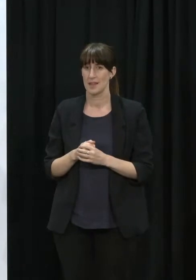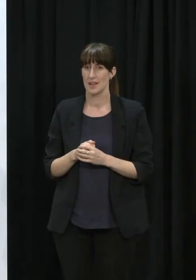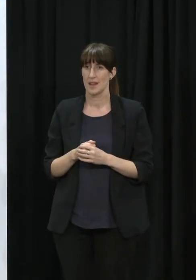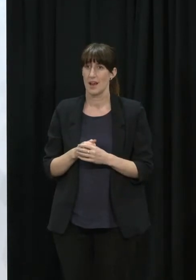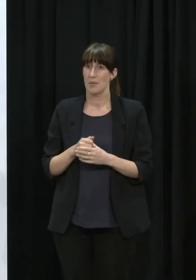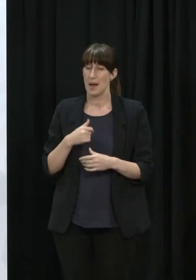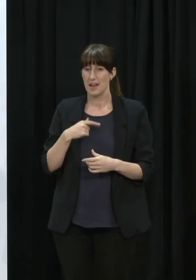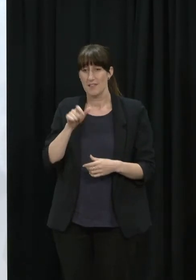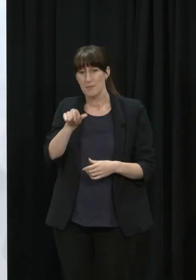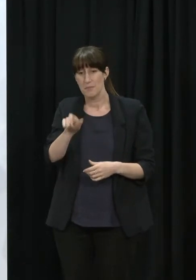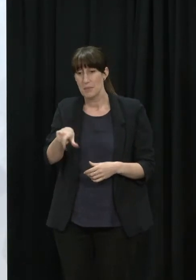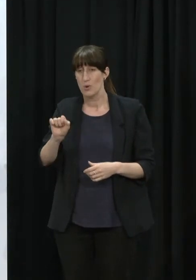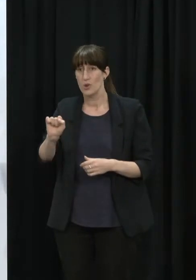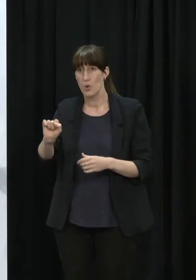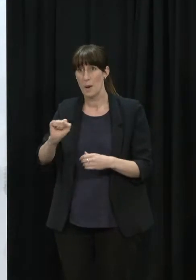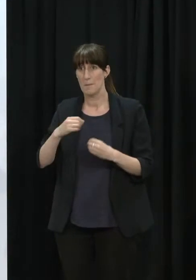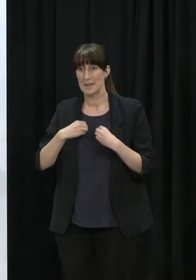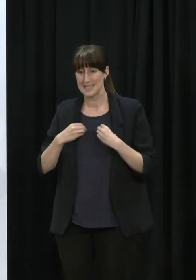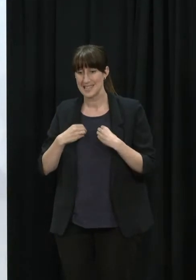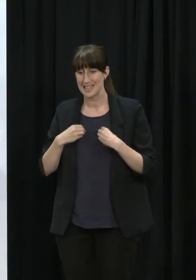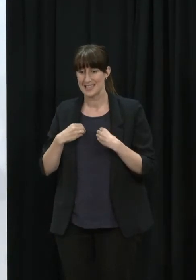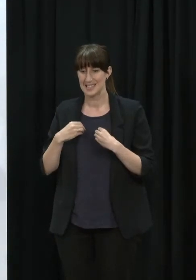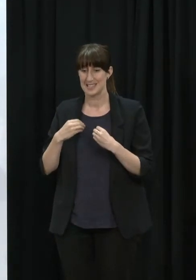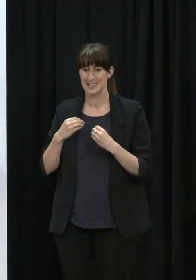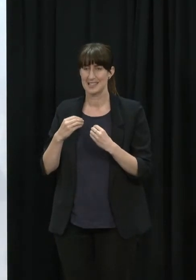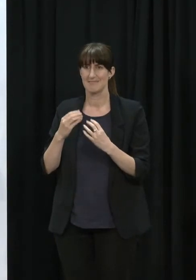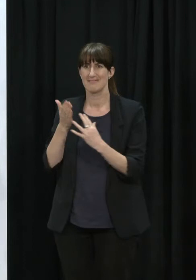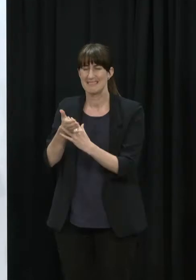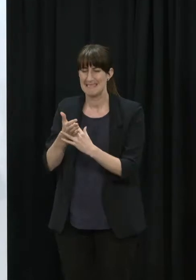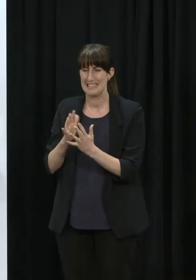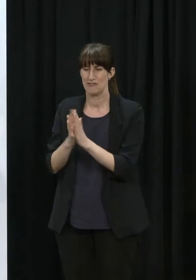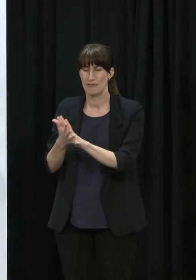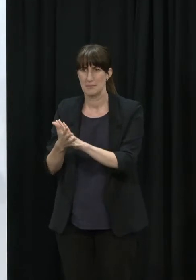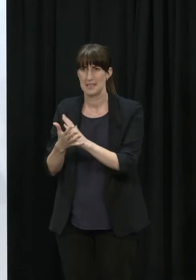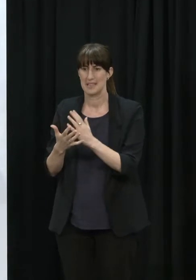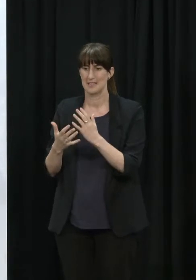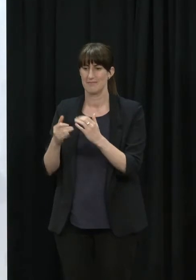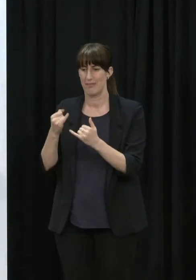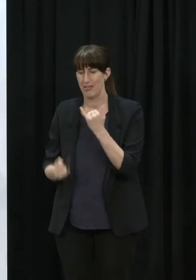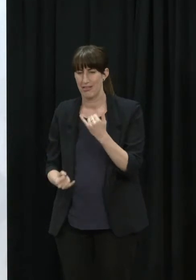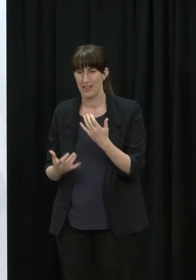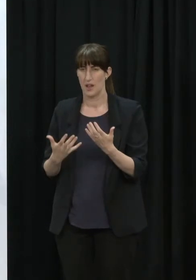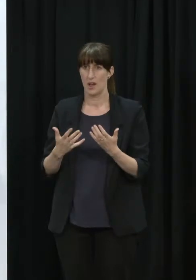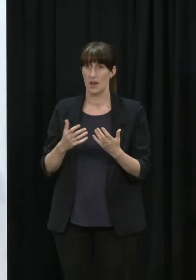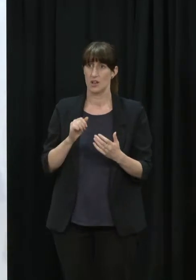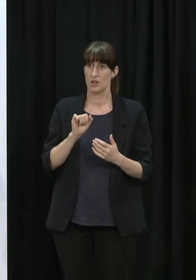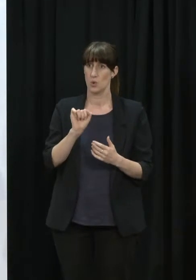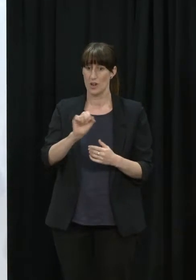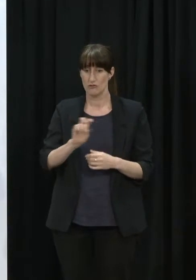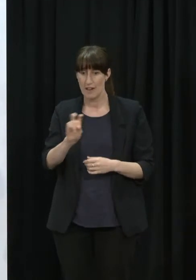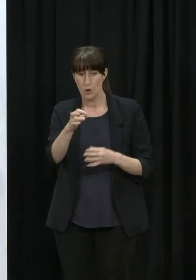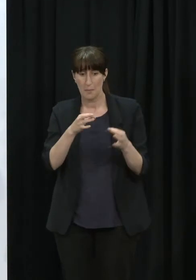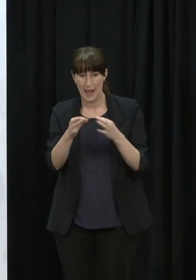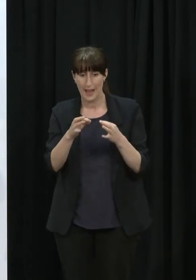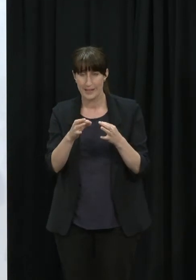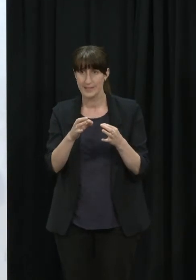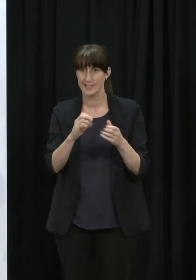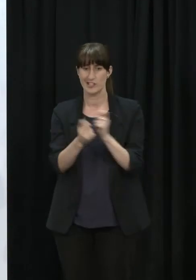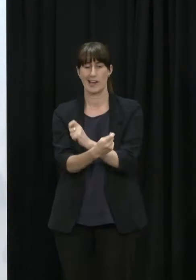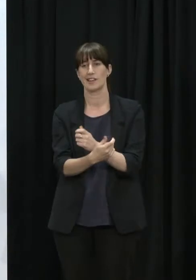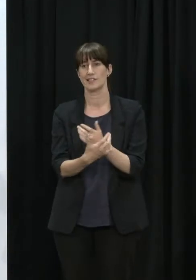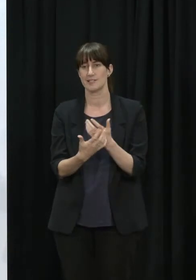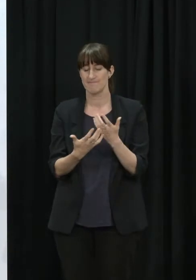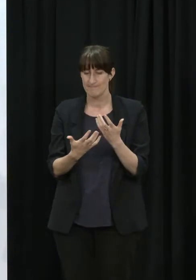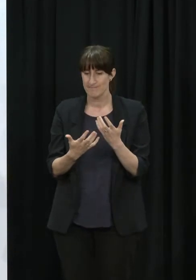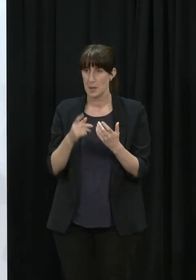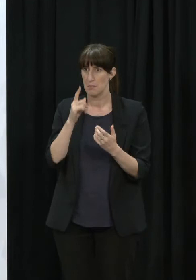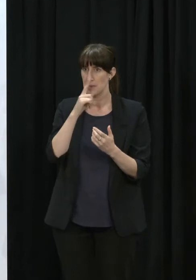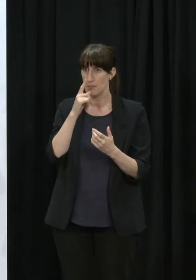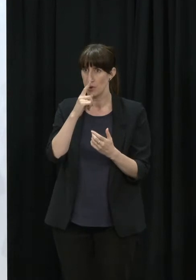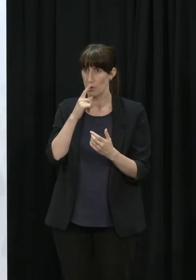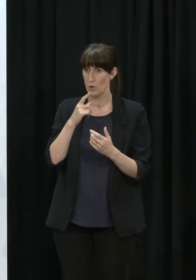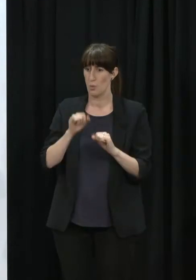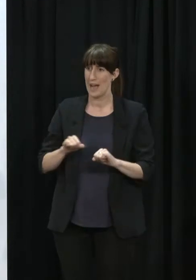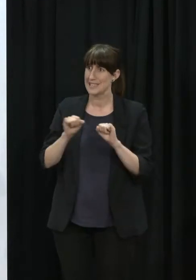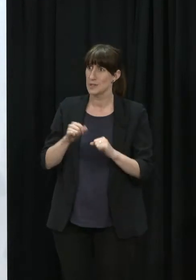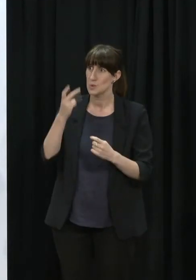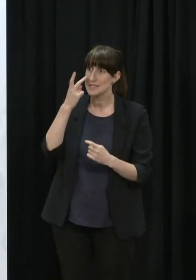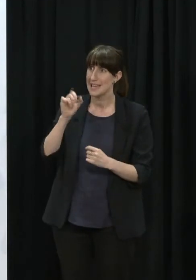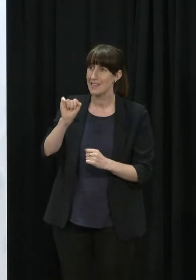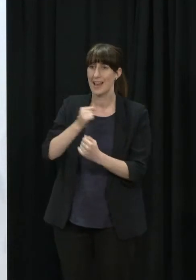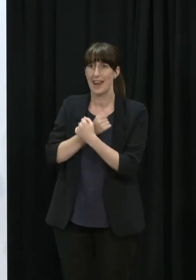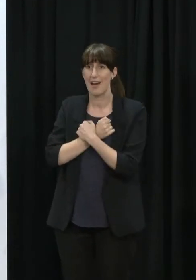te ao katoa e COVID-19. Engari